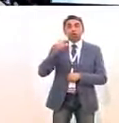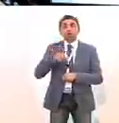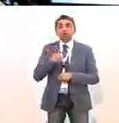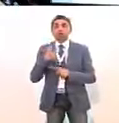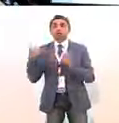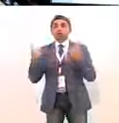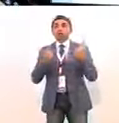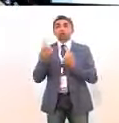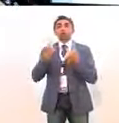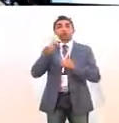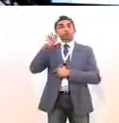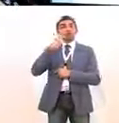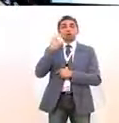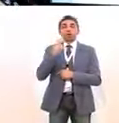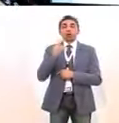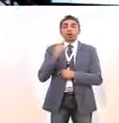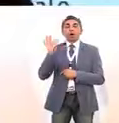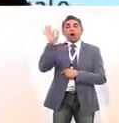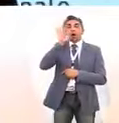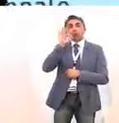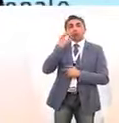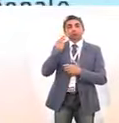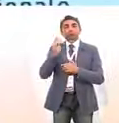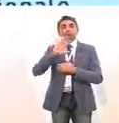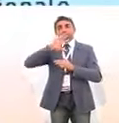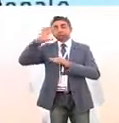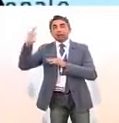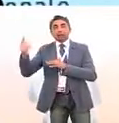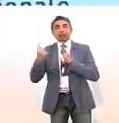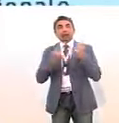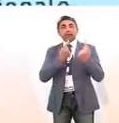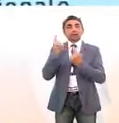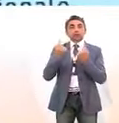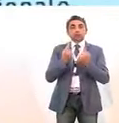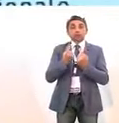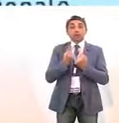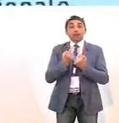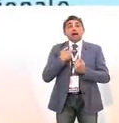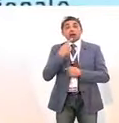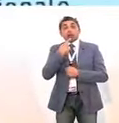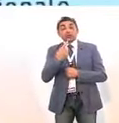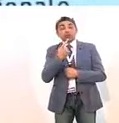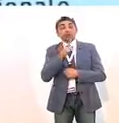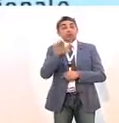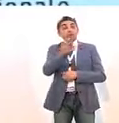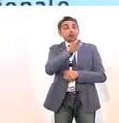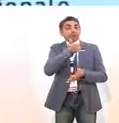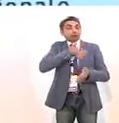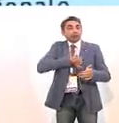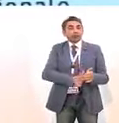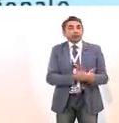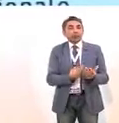migliore o se dobbiamo andare su un’altra, ma dico che per un bambino che nasce – ovviamente